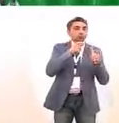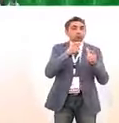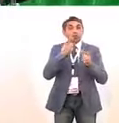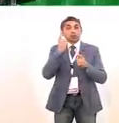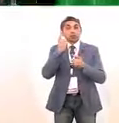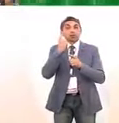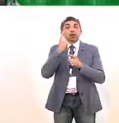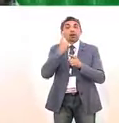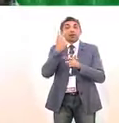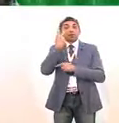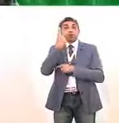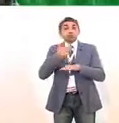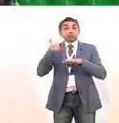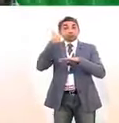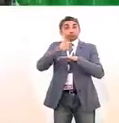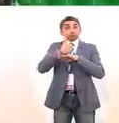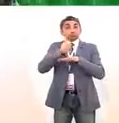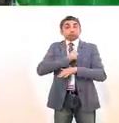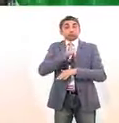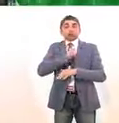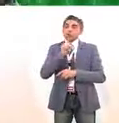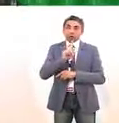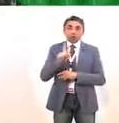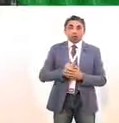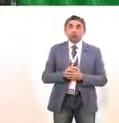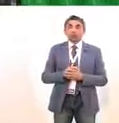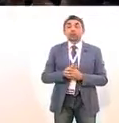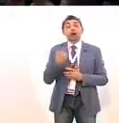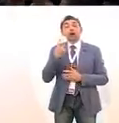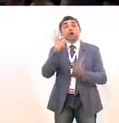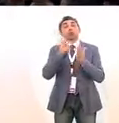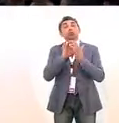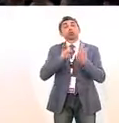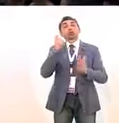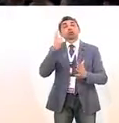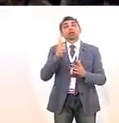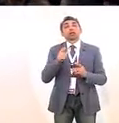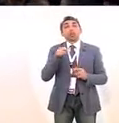egemonica… Però c’è un punto che mi sembra importante. Questo giudizio che io